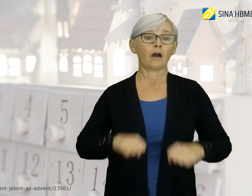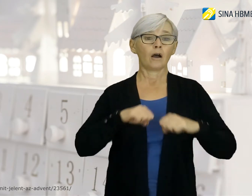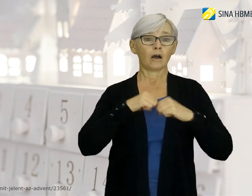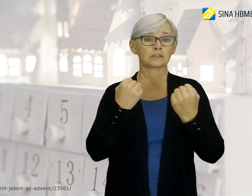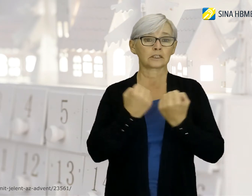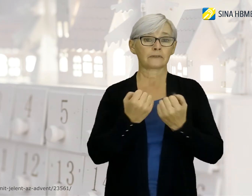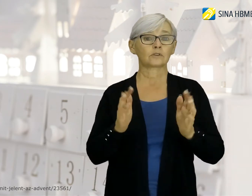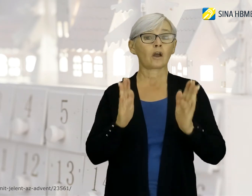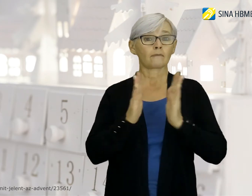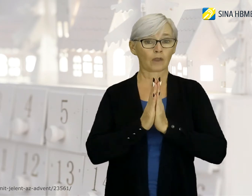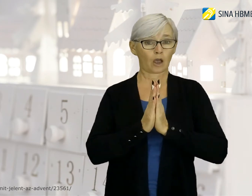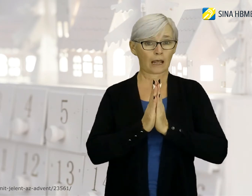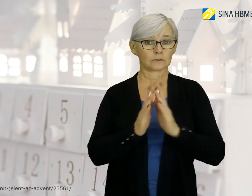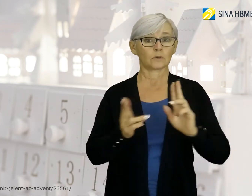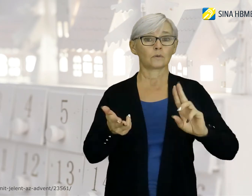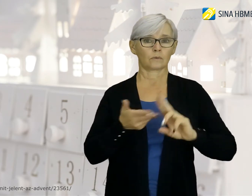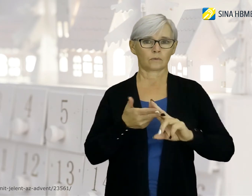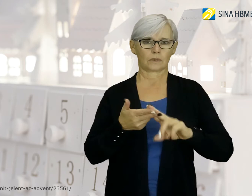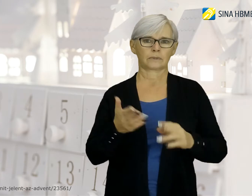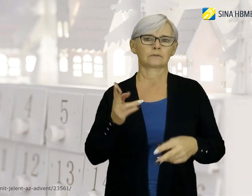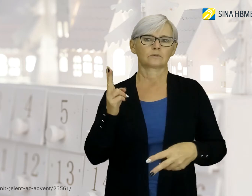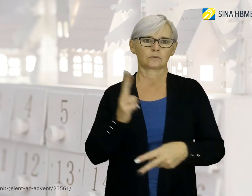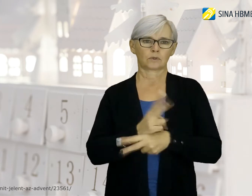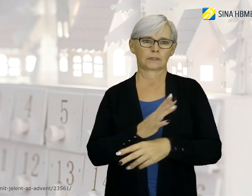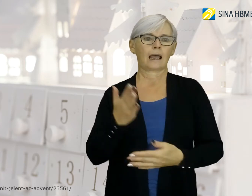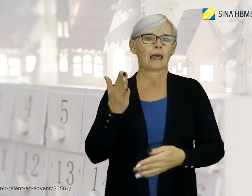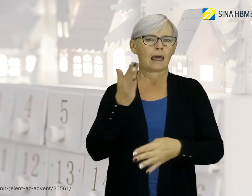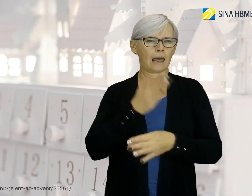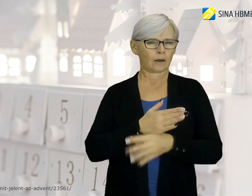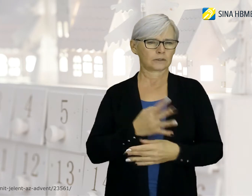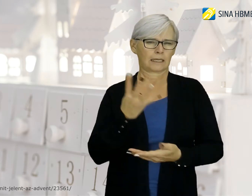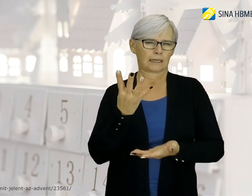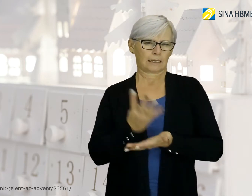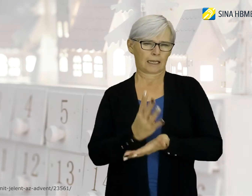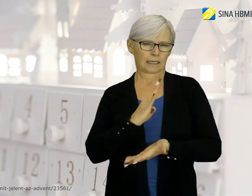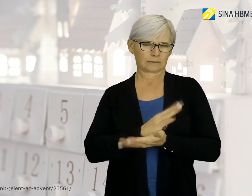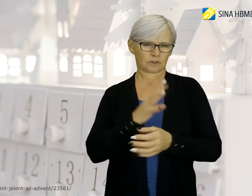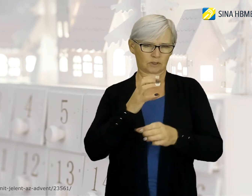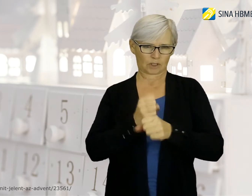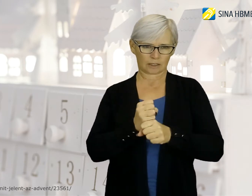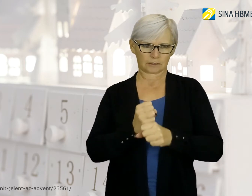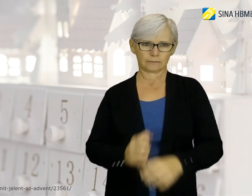Az advent az egyházi, vagyis a liturgikus év első időszaka és 4 hétig tart.